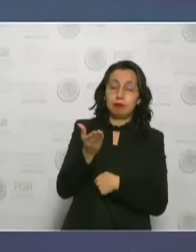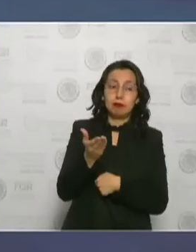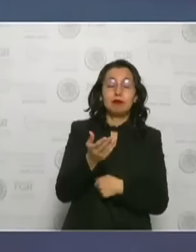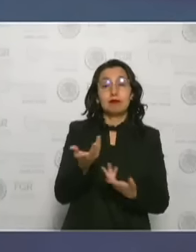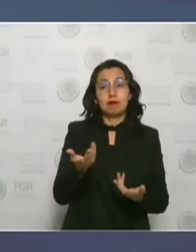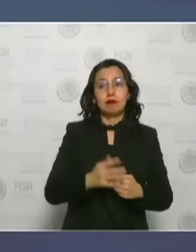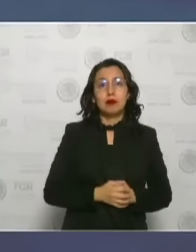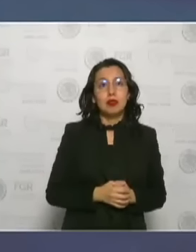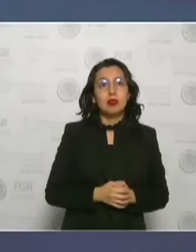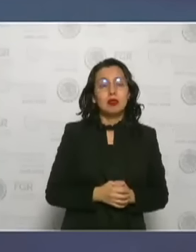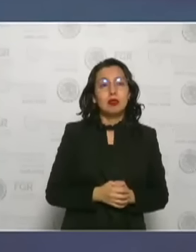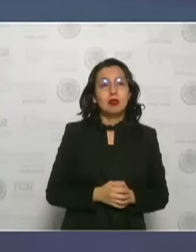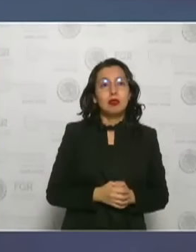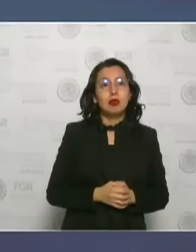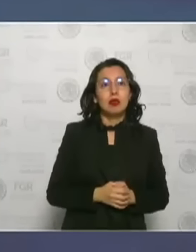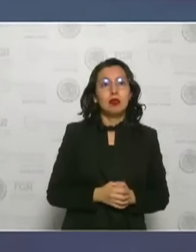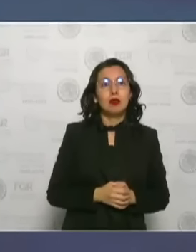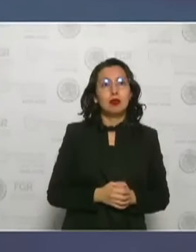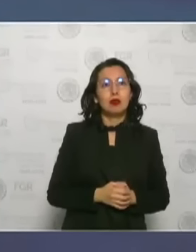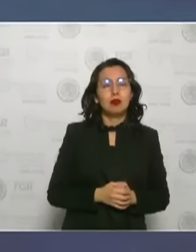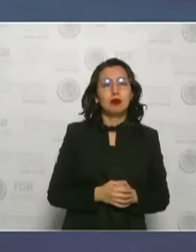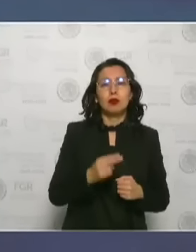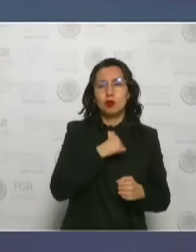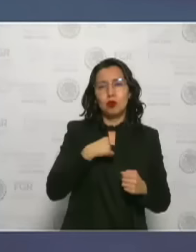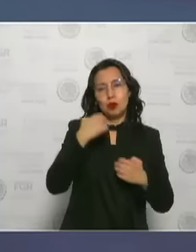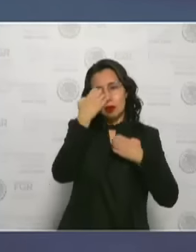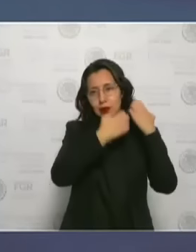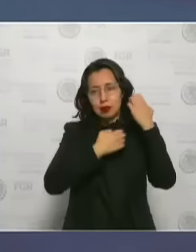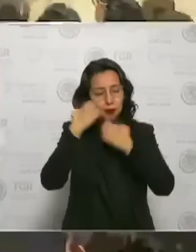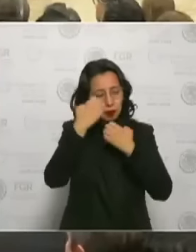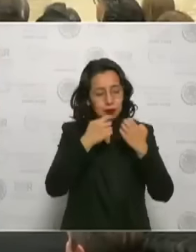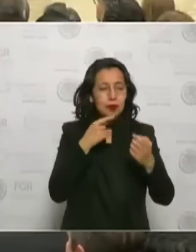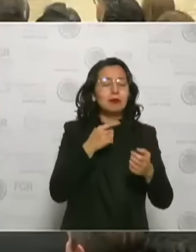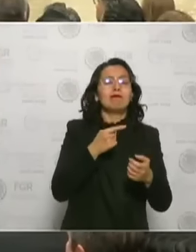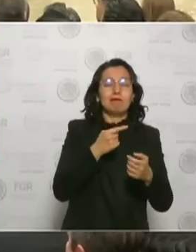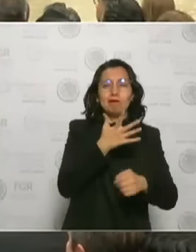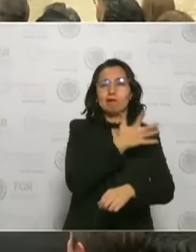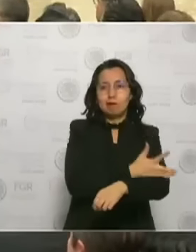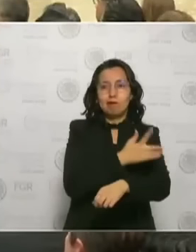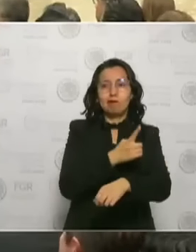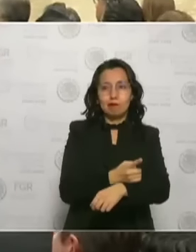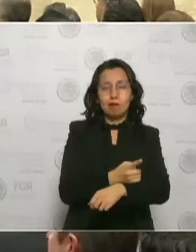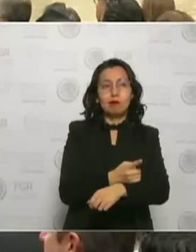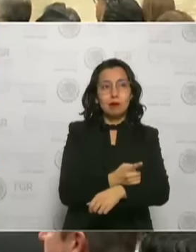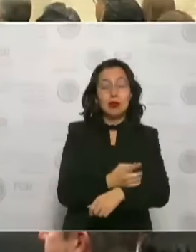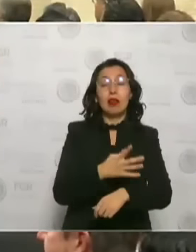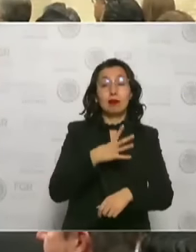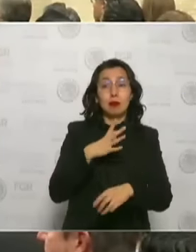El diagnóstico del que partimos es honesto y objetivo. Nos enfrentamos a fenómenos delictivos,